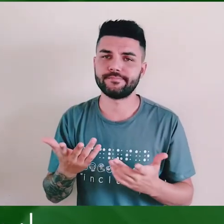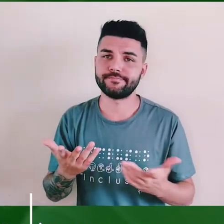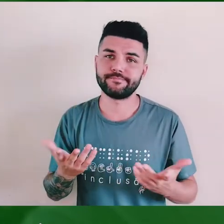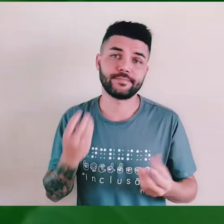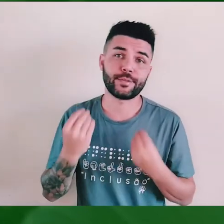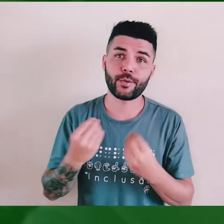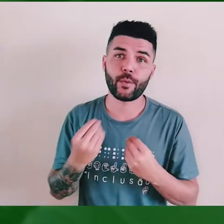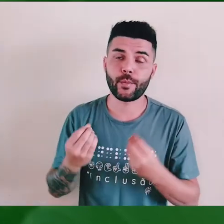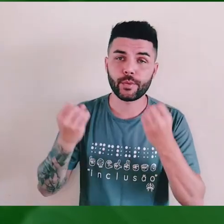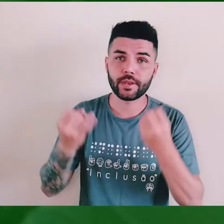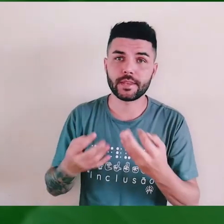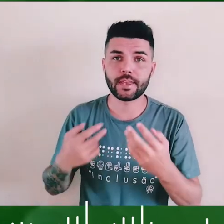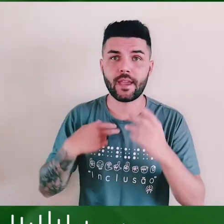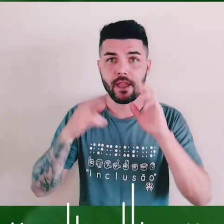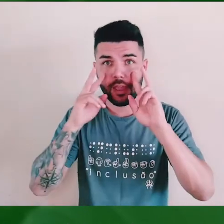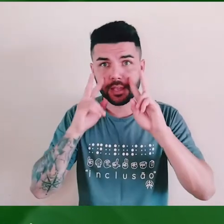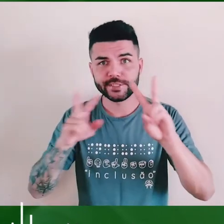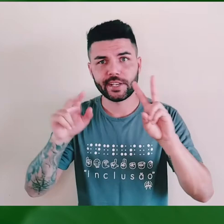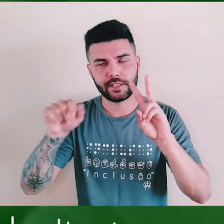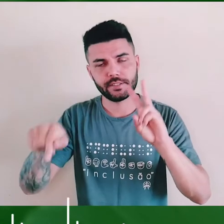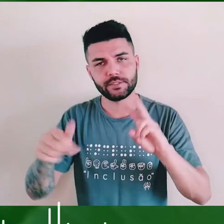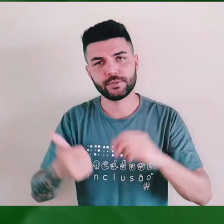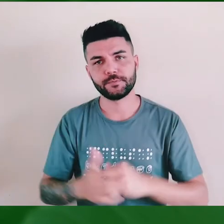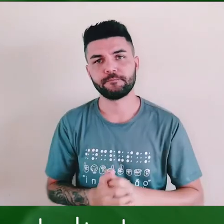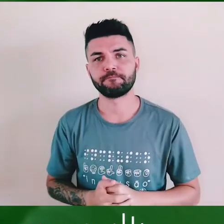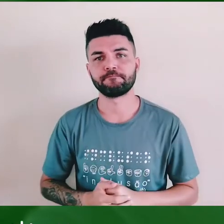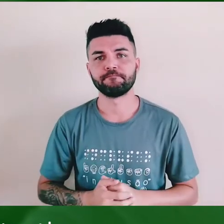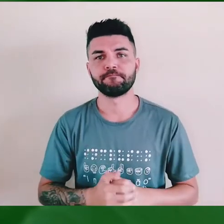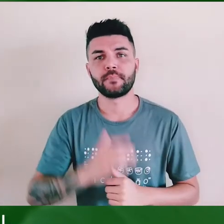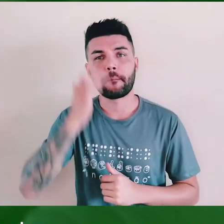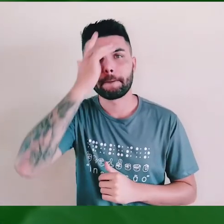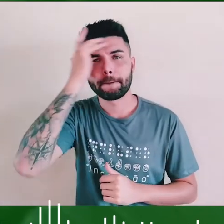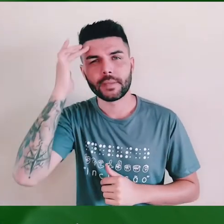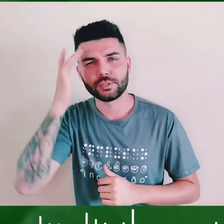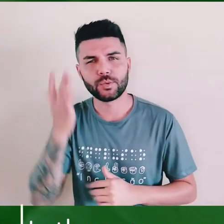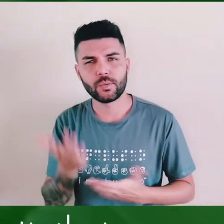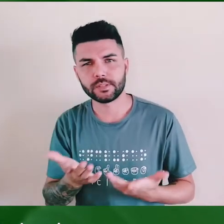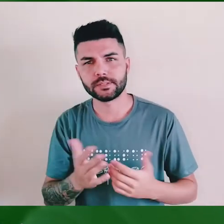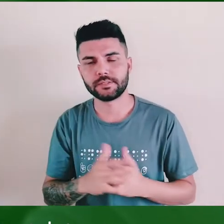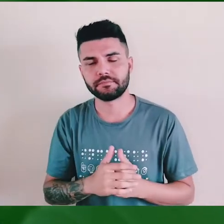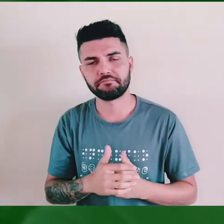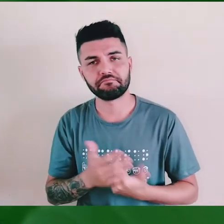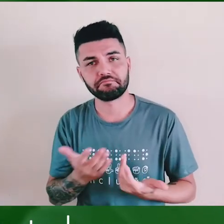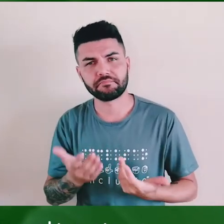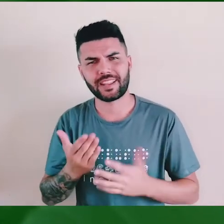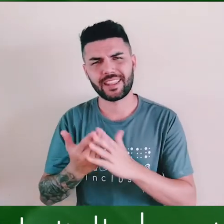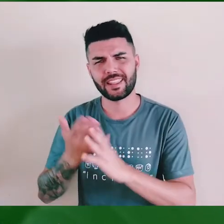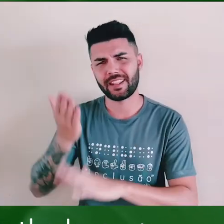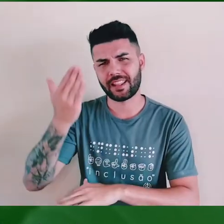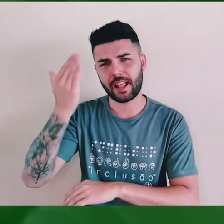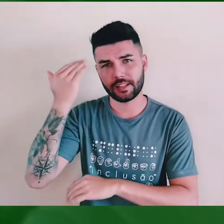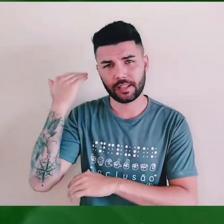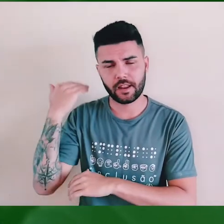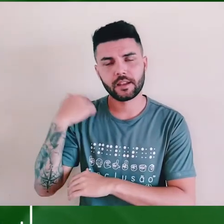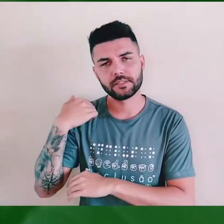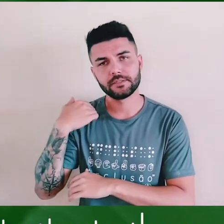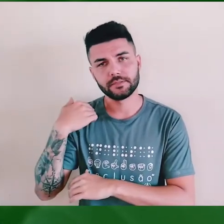isso? Pedro: Cara, eu acho que as pessoas elas, desde lá trás, da época do Facebook...